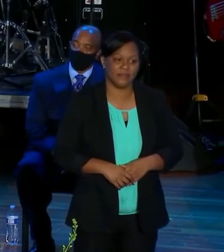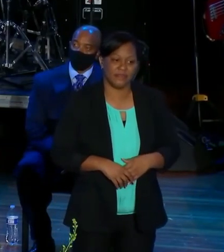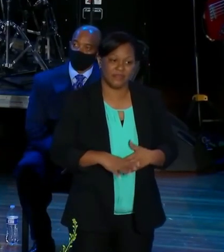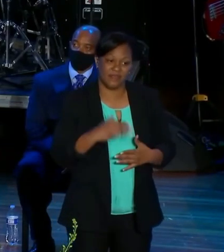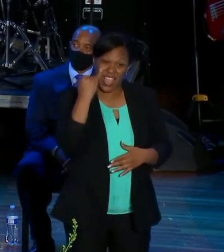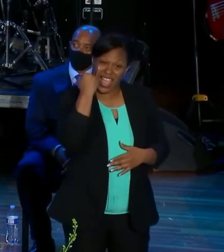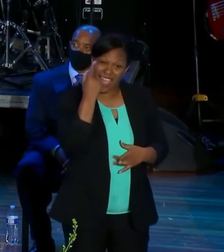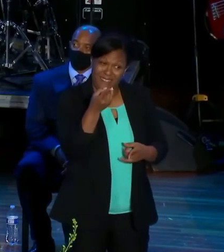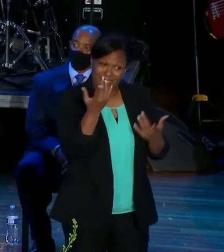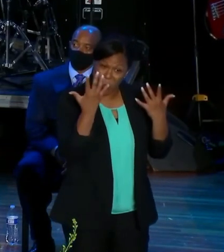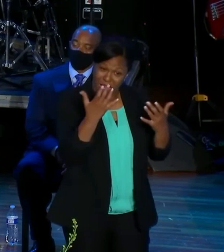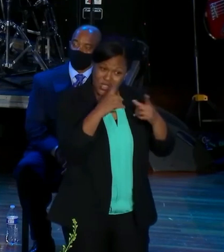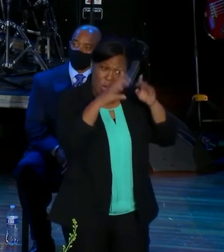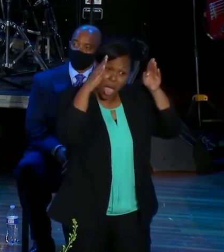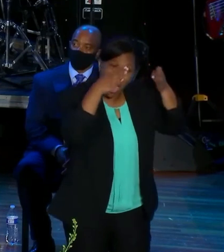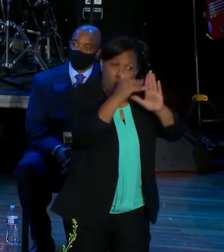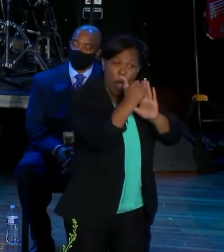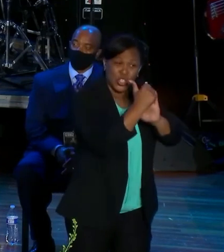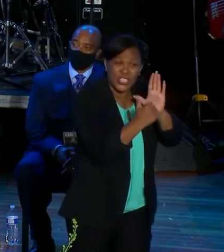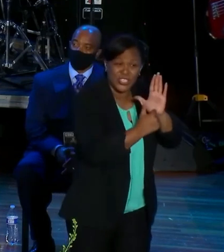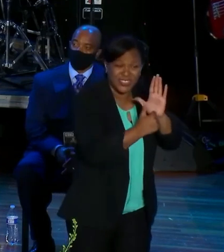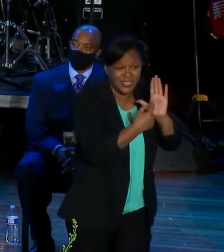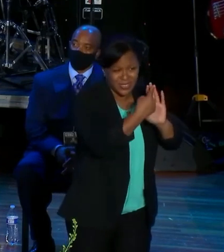Låt oss stå för det som är rätt